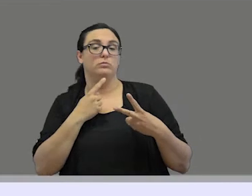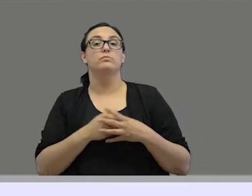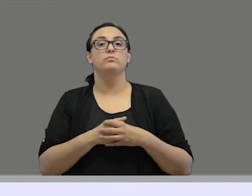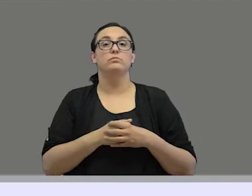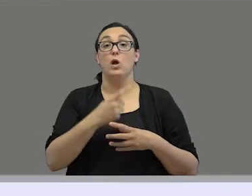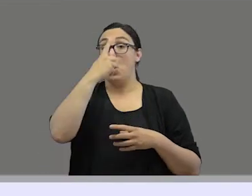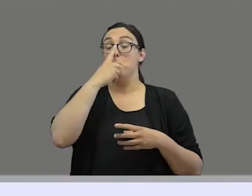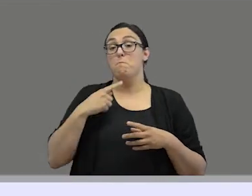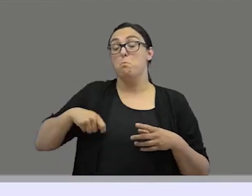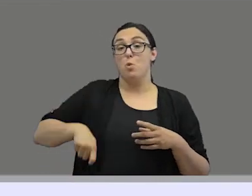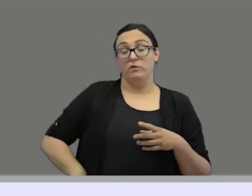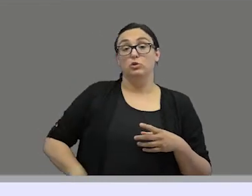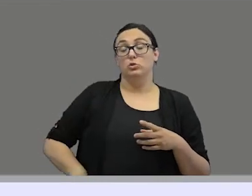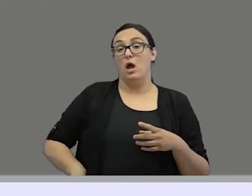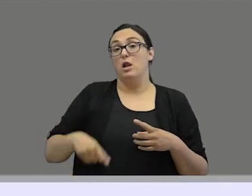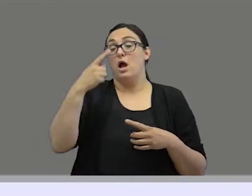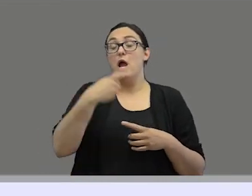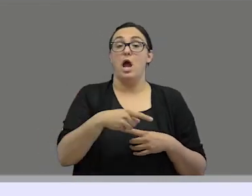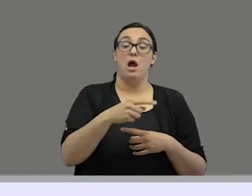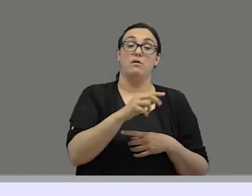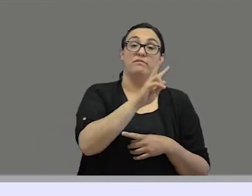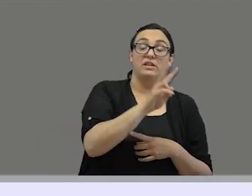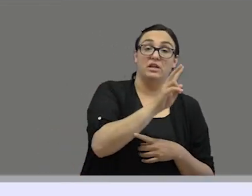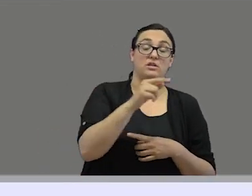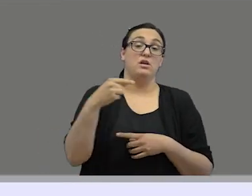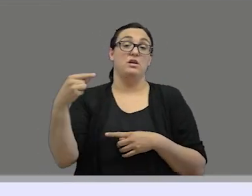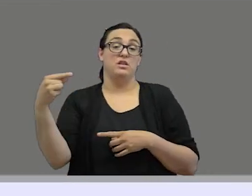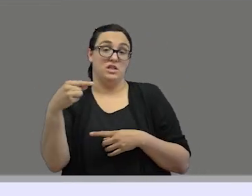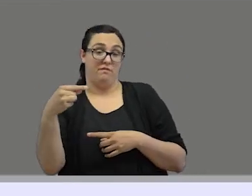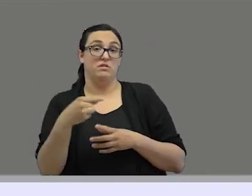hat Vor- und Nachteile. Zum Beispiel kann der Dolmetscher mit Hörvermögen